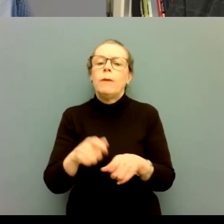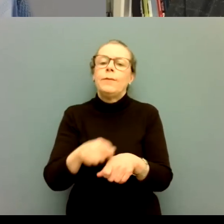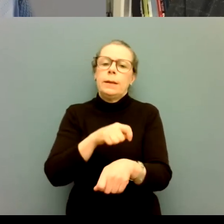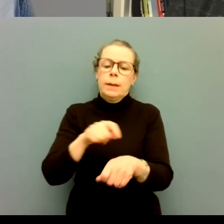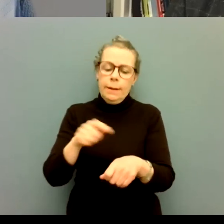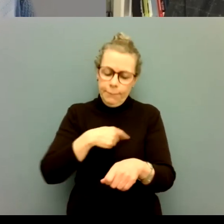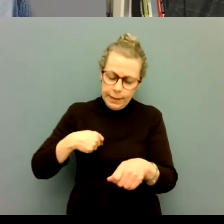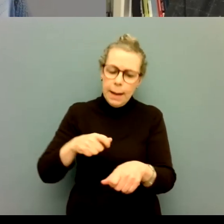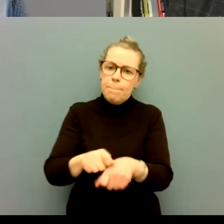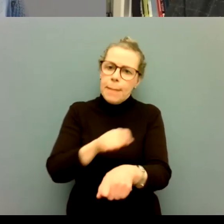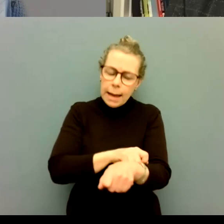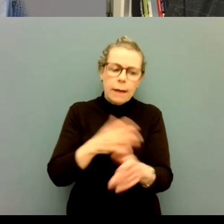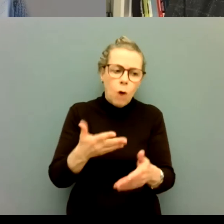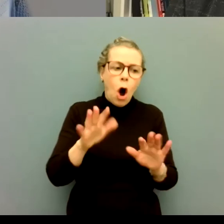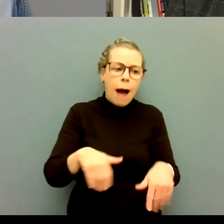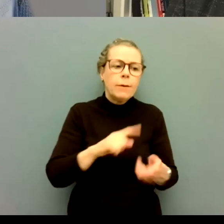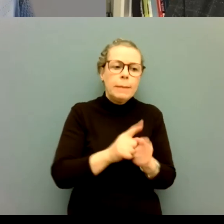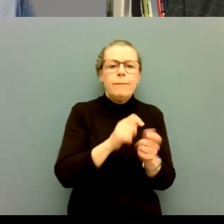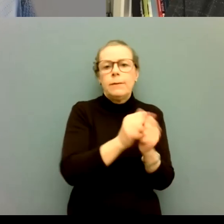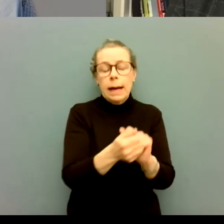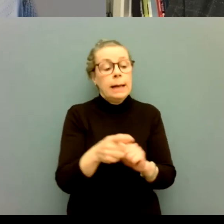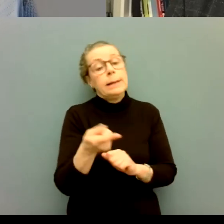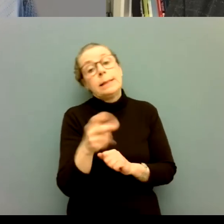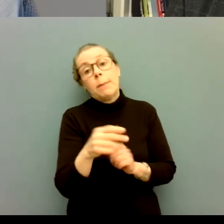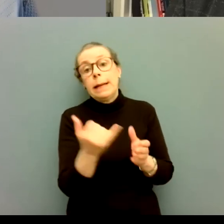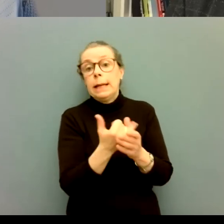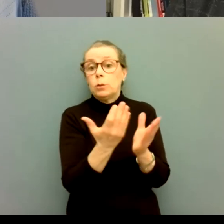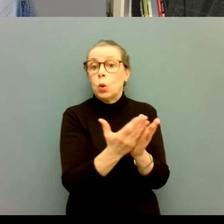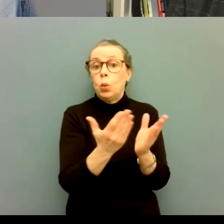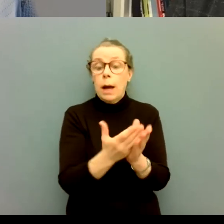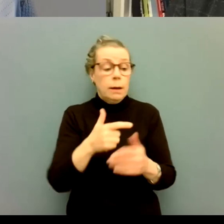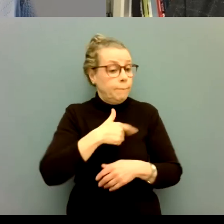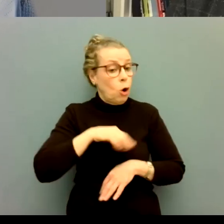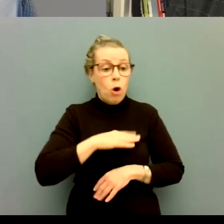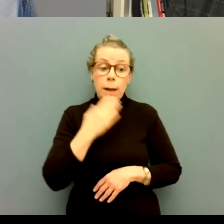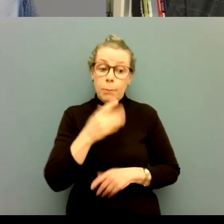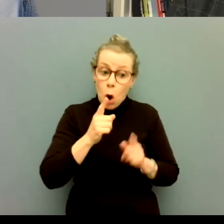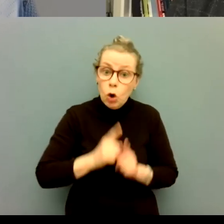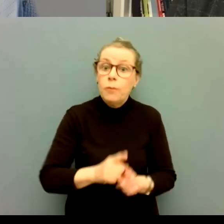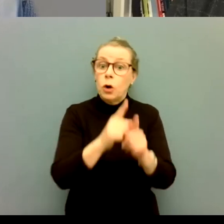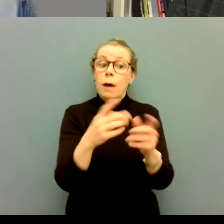något händer är att mäta förändringarna.